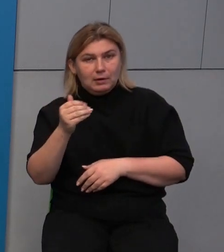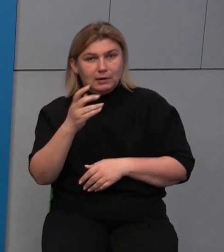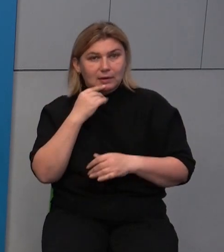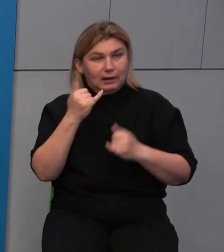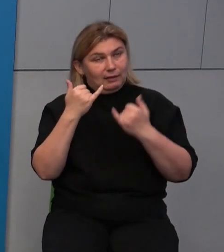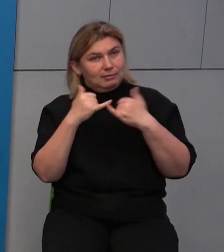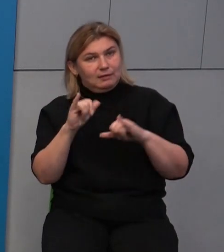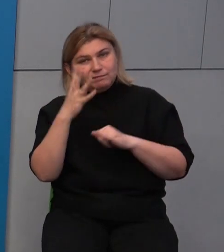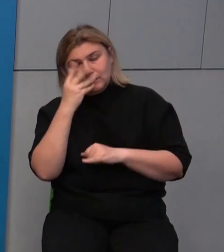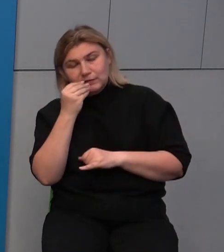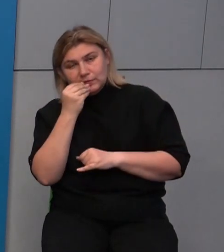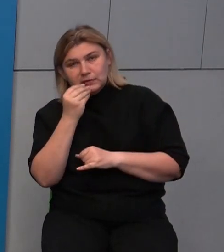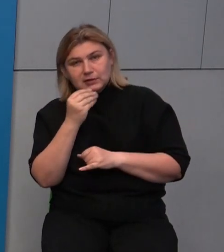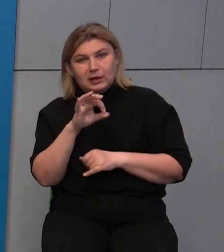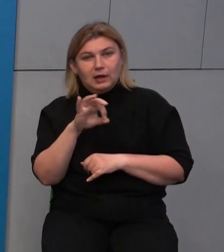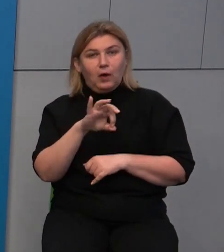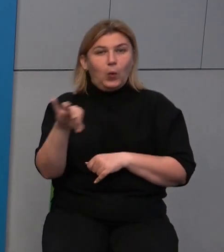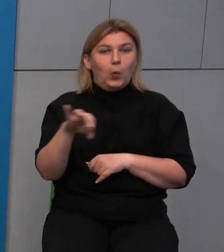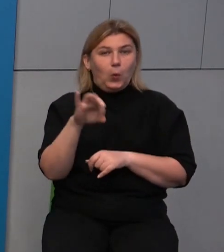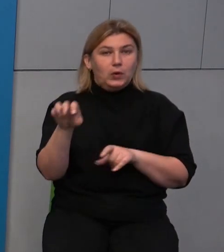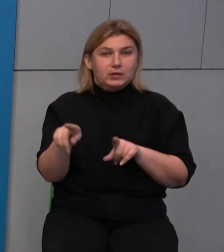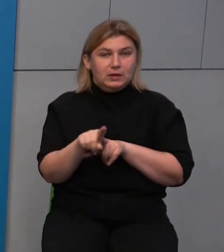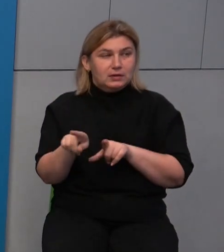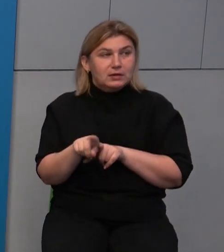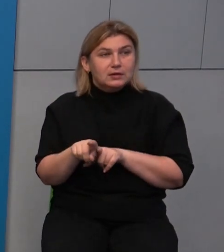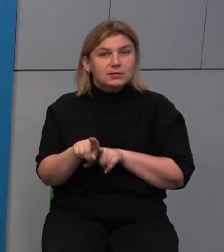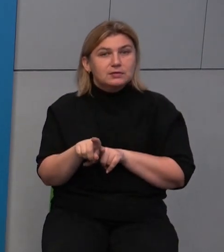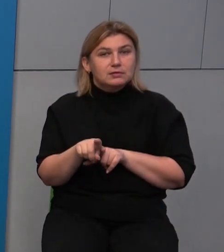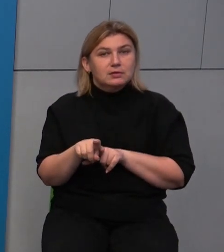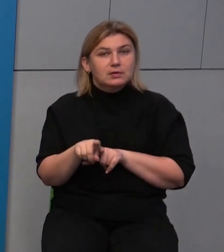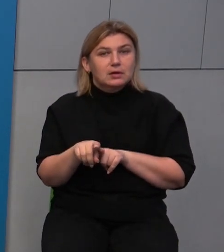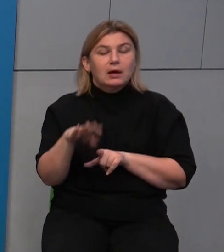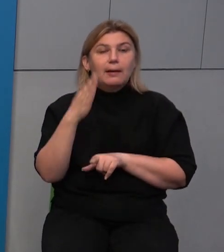I ta kuchnia też właśnie jest bardzo ciekawa.